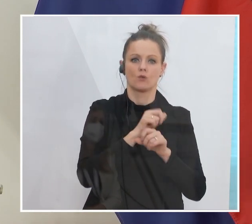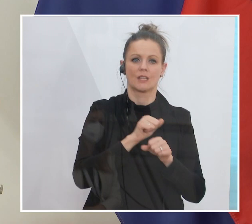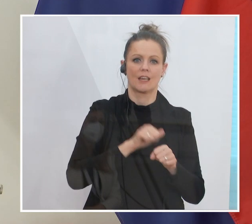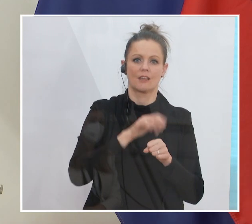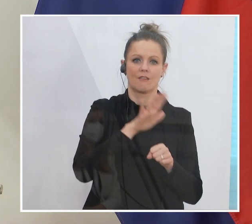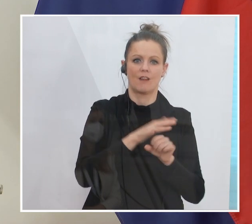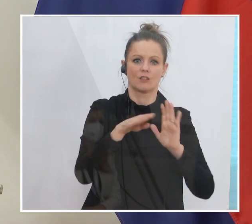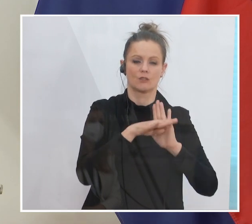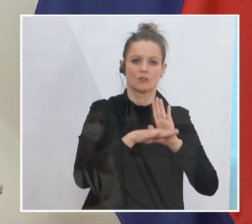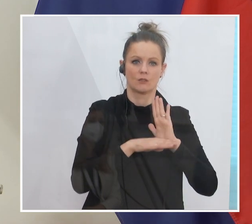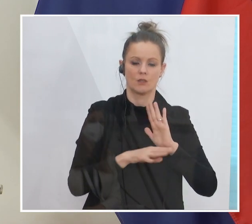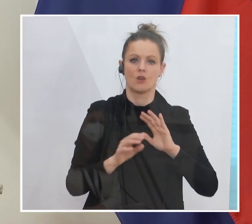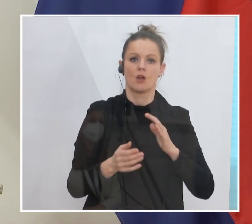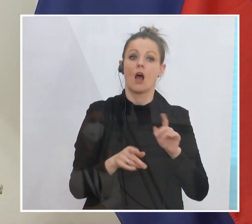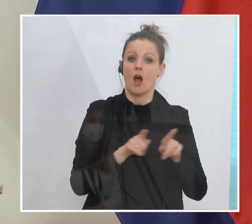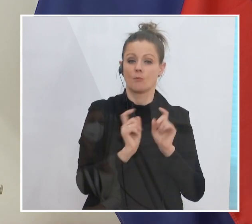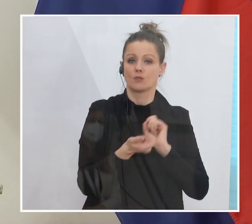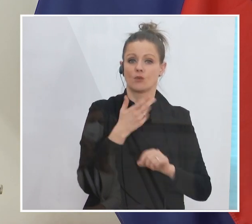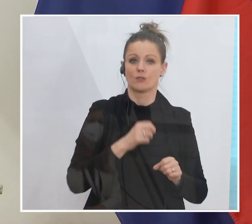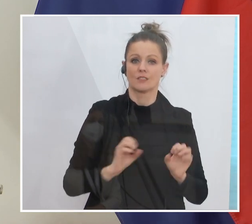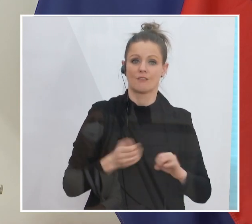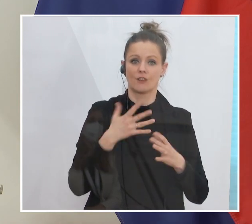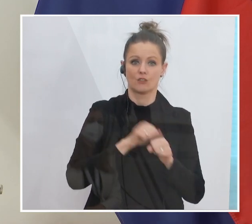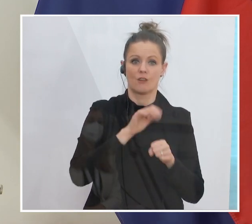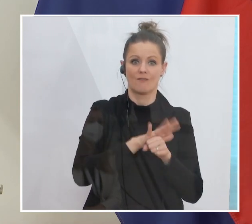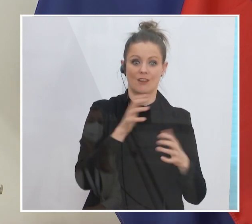vor allem Frischfleisch, ist uns da gelungen durchaus auch die Produktion zu steigern und